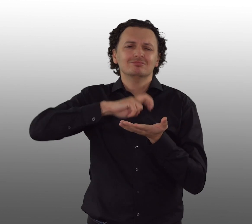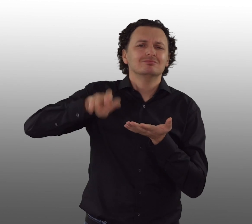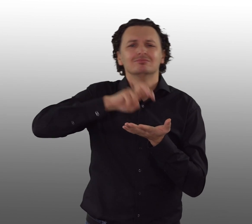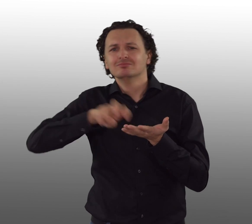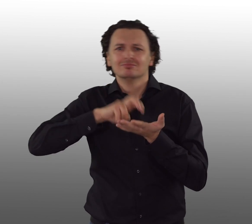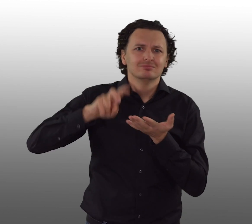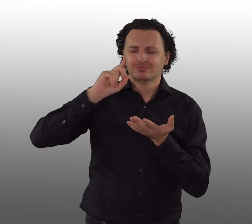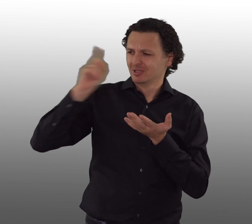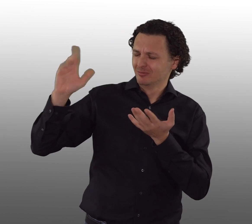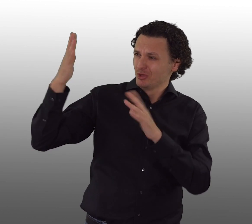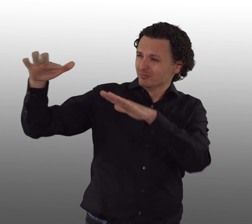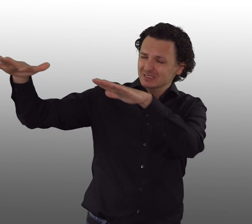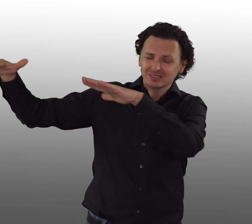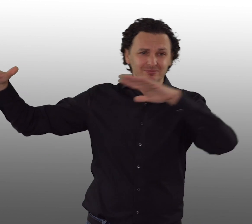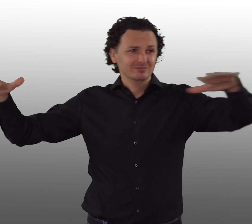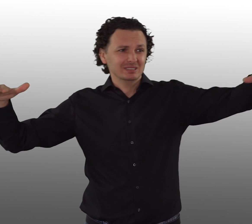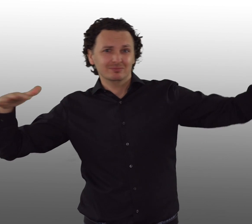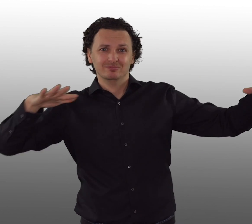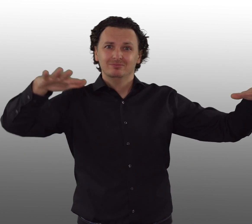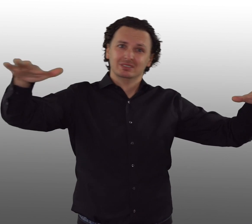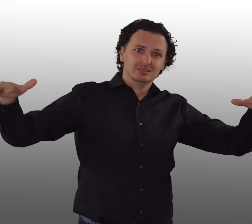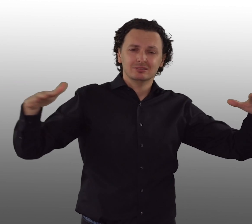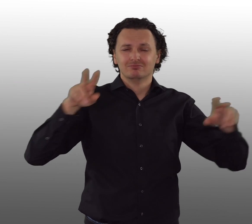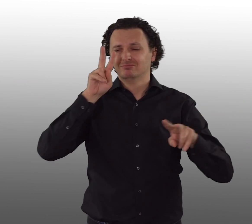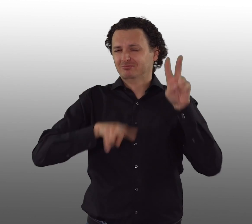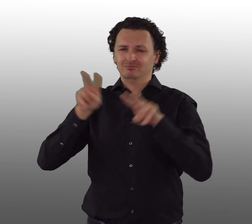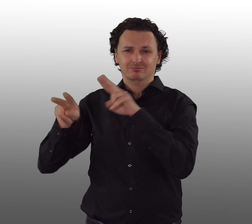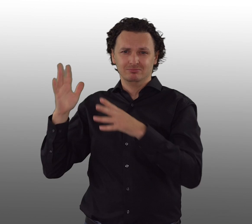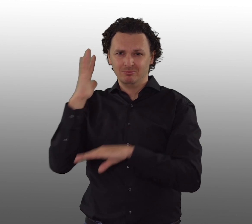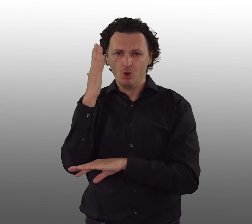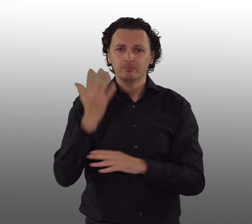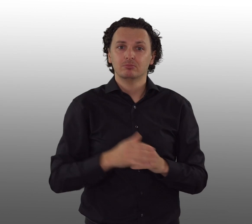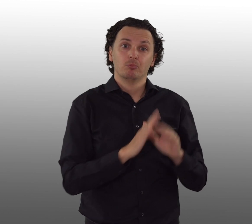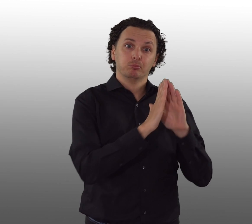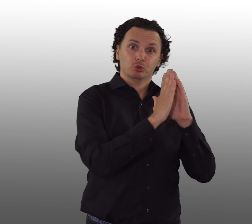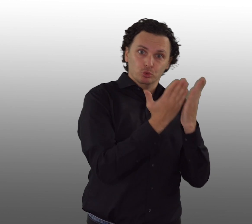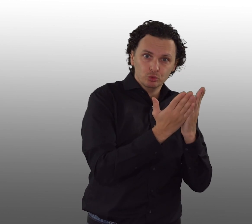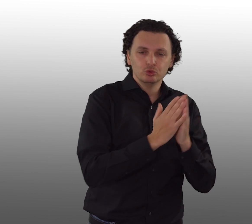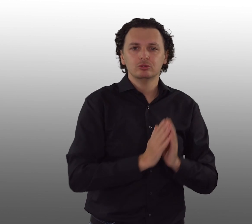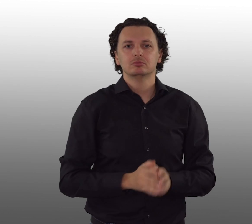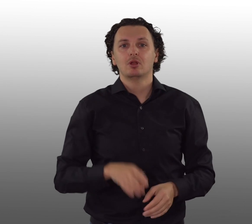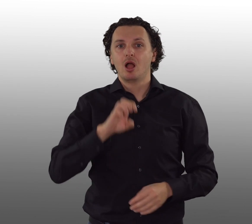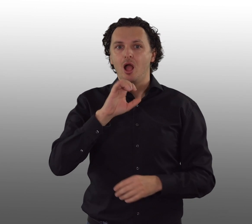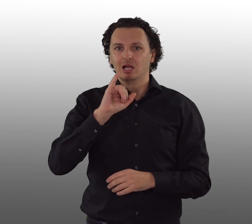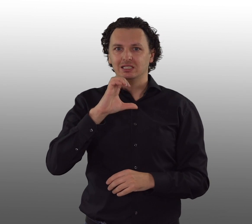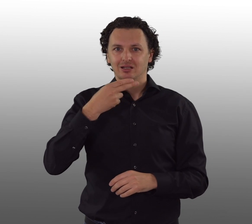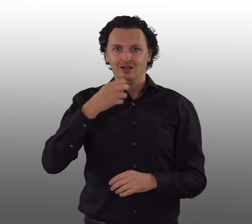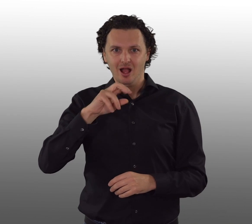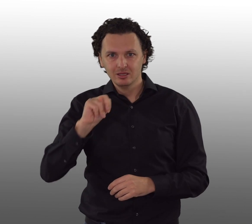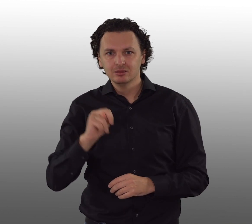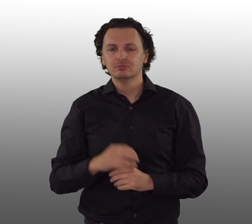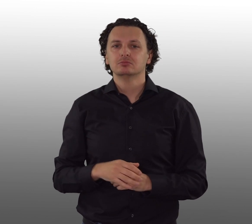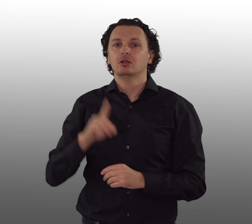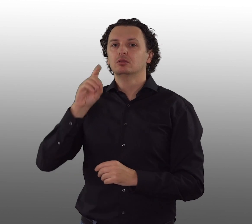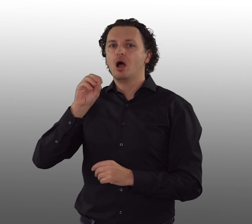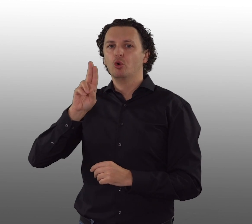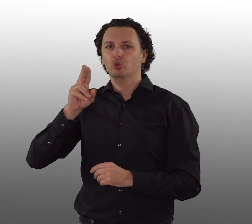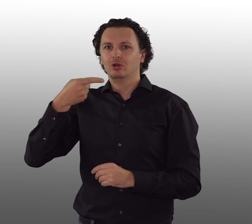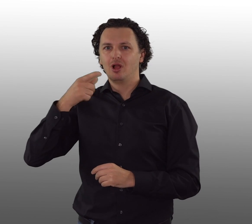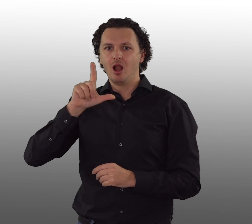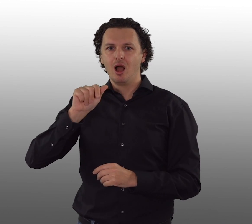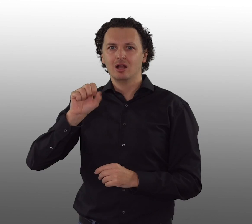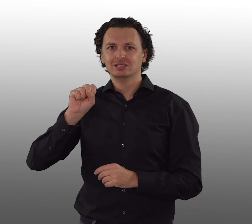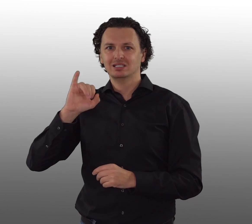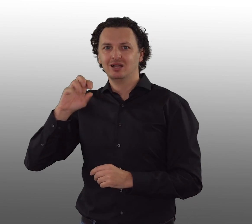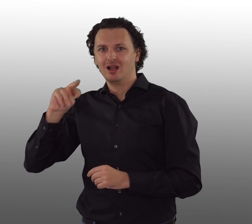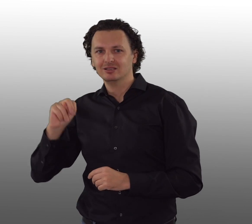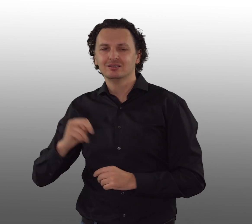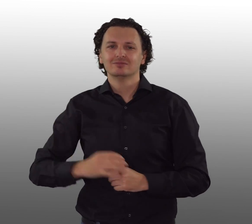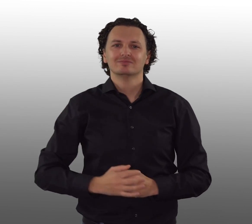das ist bei jedem Schritt durch das Meer aus Buchen, Eichen und Douglasien zu spüren.